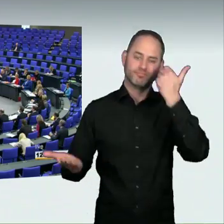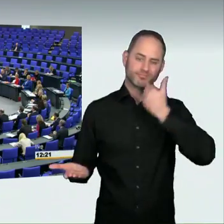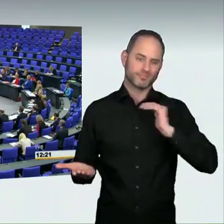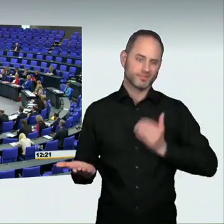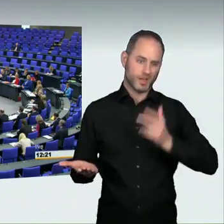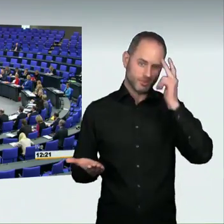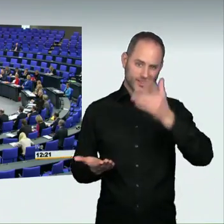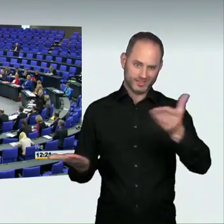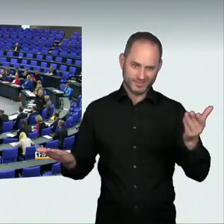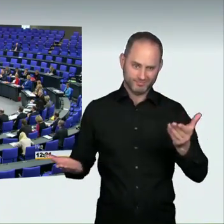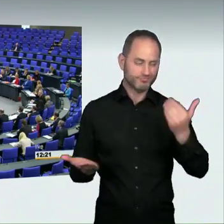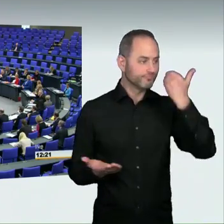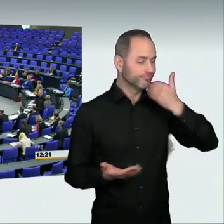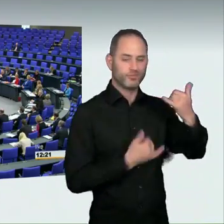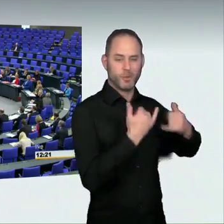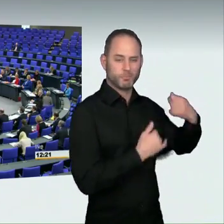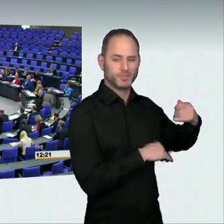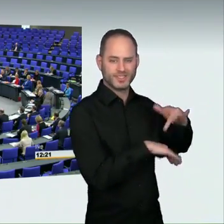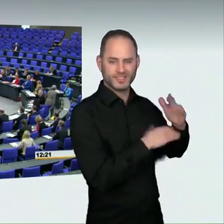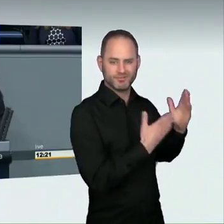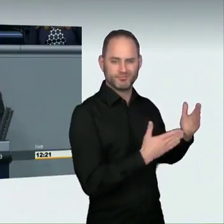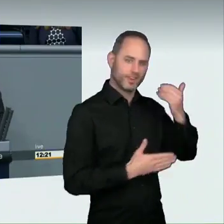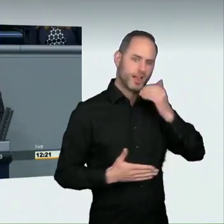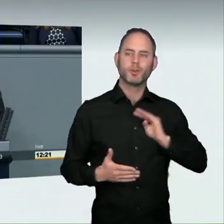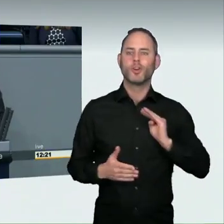die durchschnittliche Neuvertragsmiete 13 Euro pro Quadratmeter.